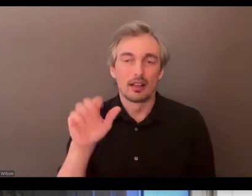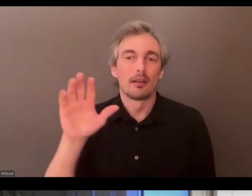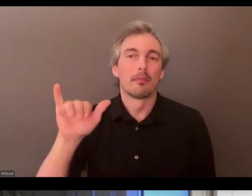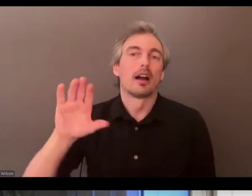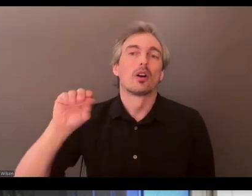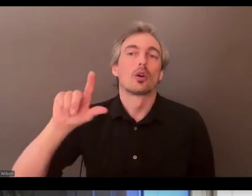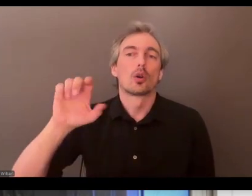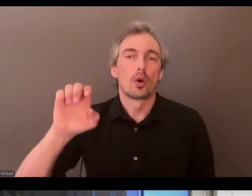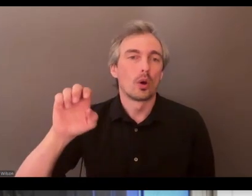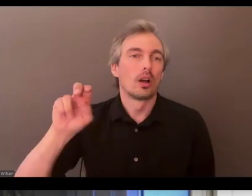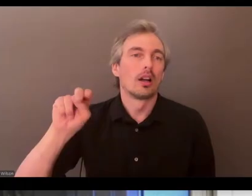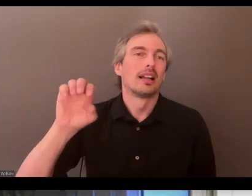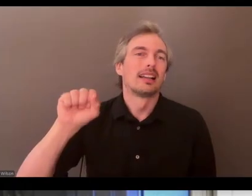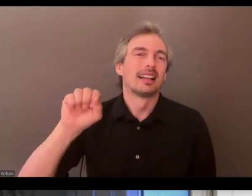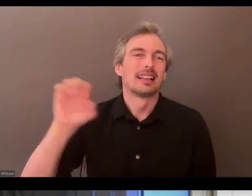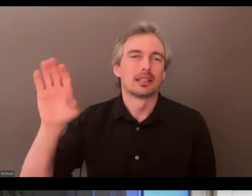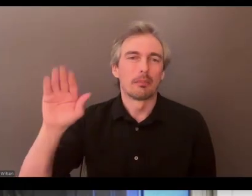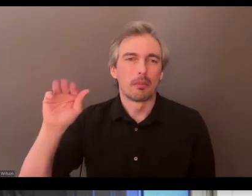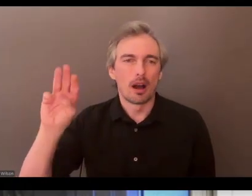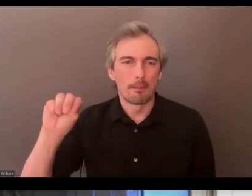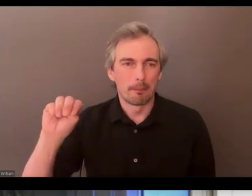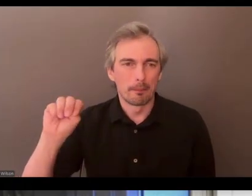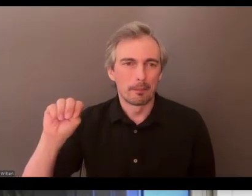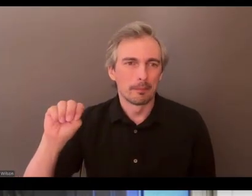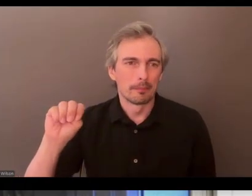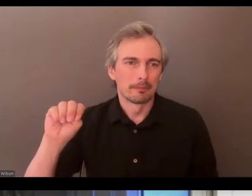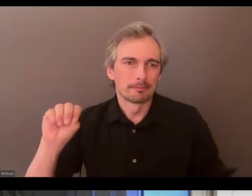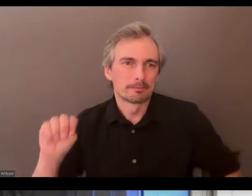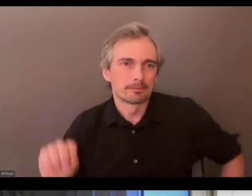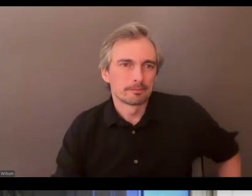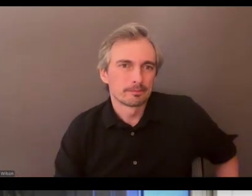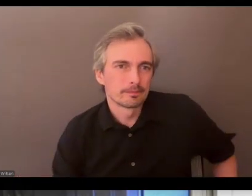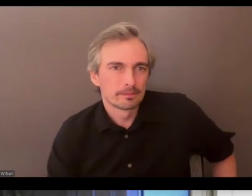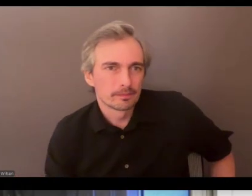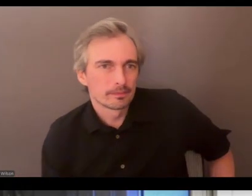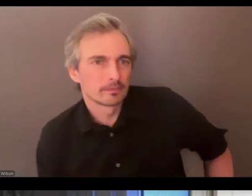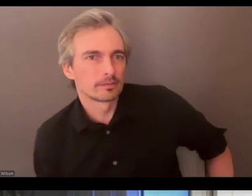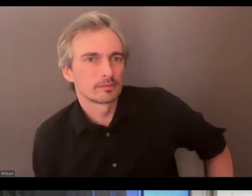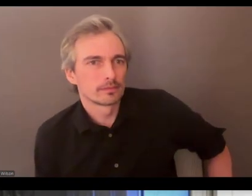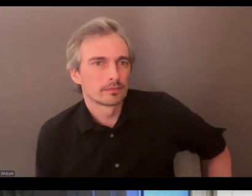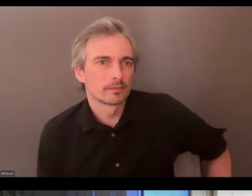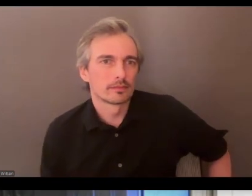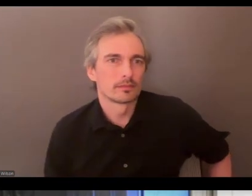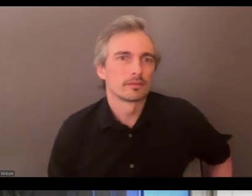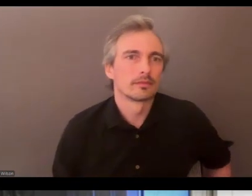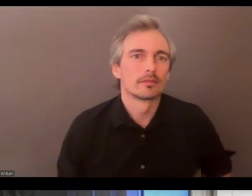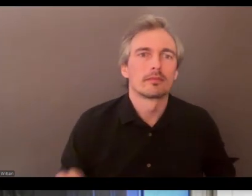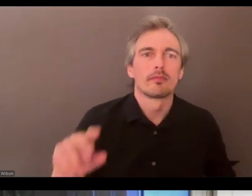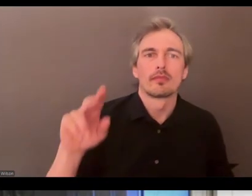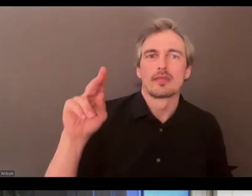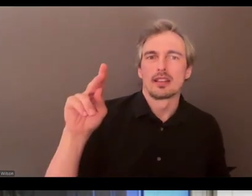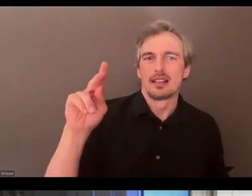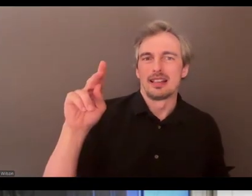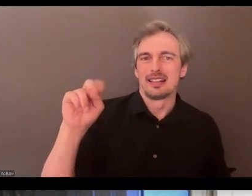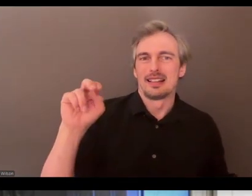リソ ーススライドのプレゼンテ ーションを受け取ると、一番上のリンクです。 わかりました。 ありがとうございます。